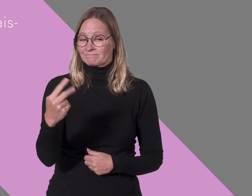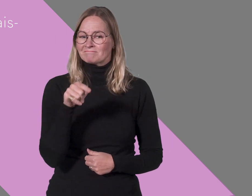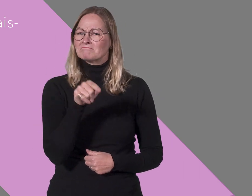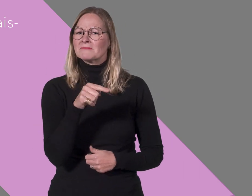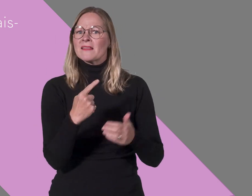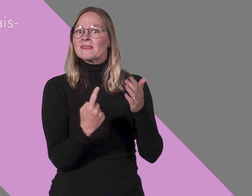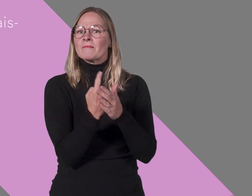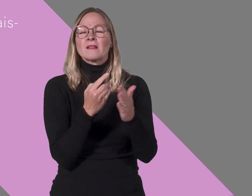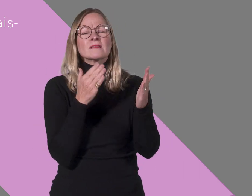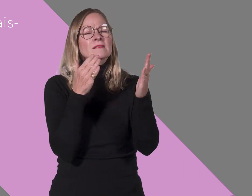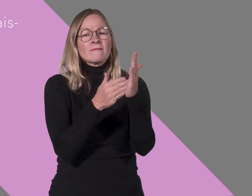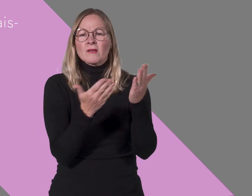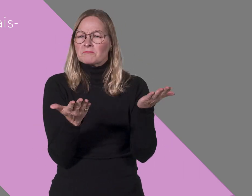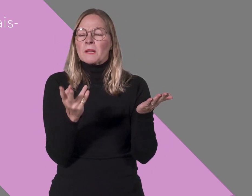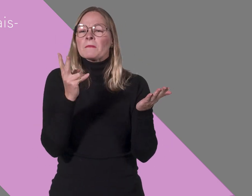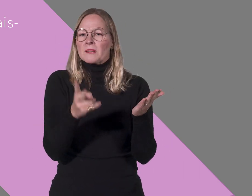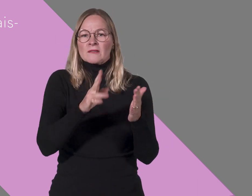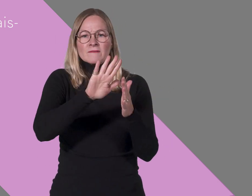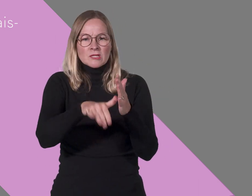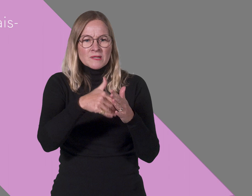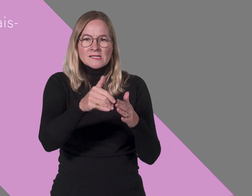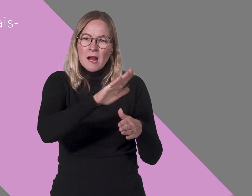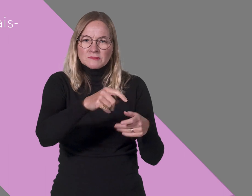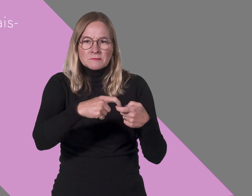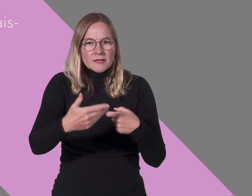Tapahtuman tavoitteena oli tarjota viittomakielisille lapsiperheille -